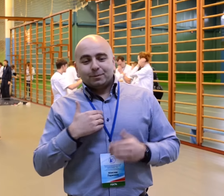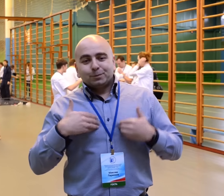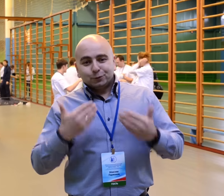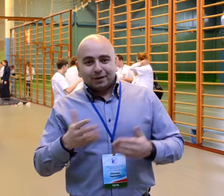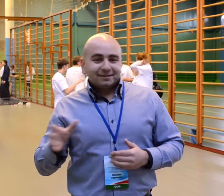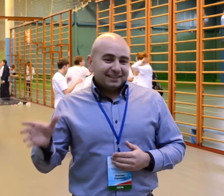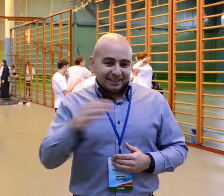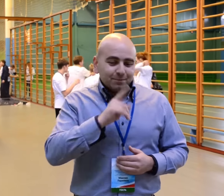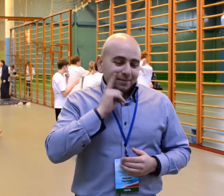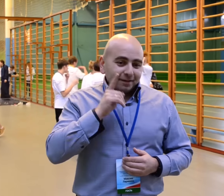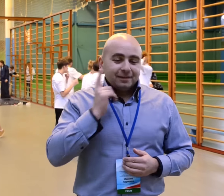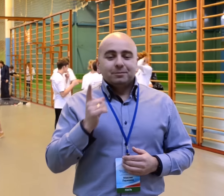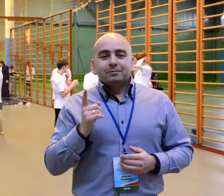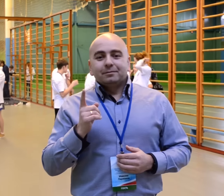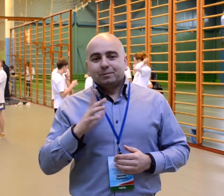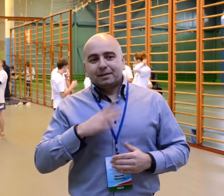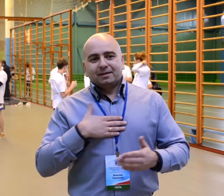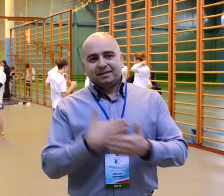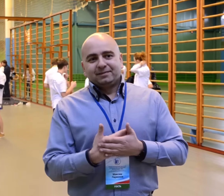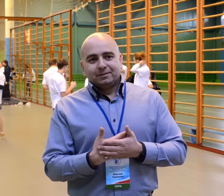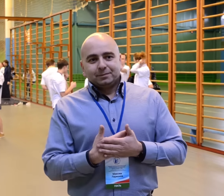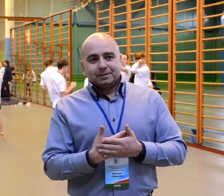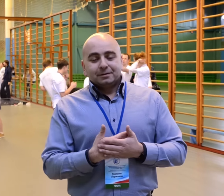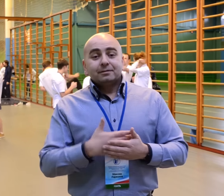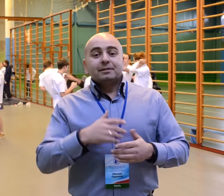Желаю всем молодым глухим быть активными,